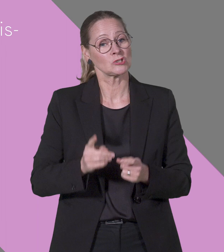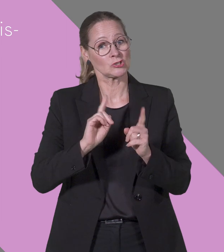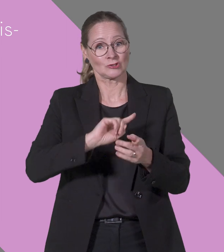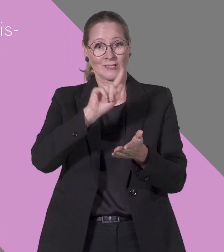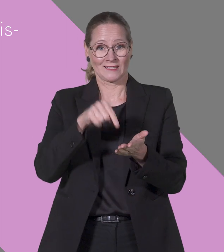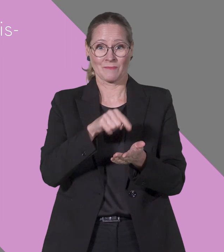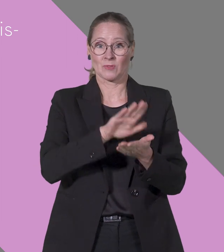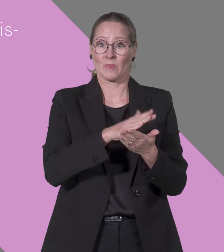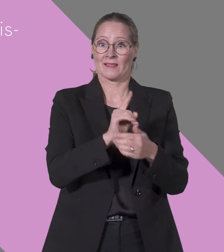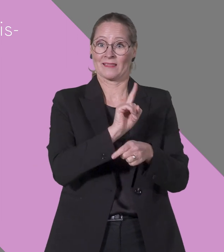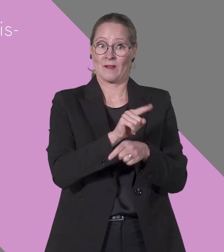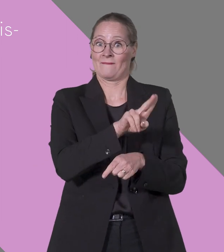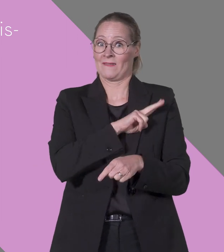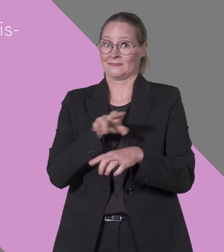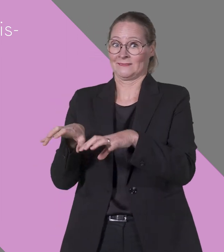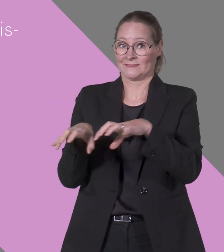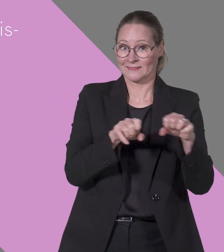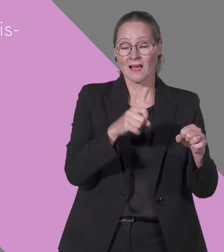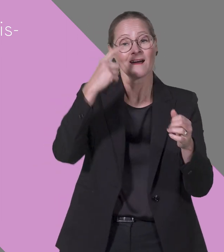Jos kaupunki vastaisi tulkkaustilauksista, -